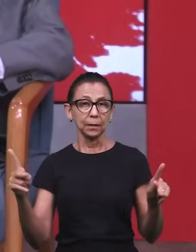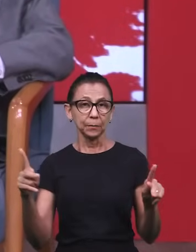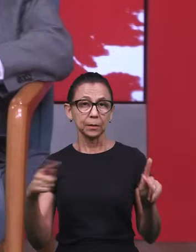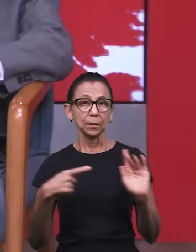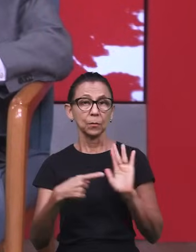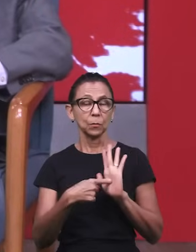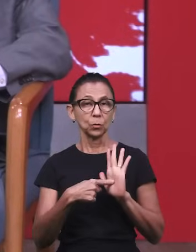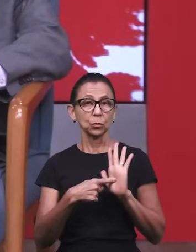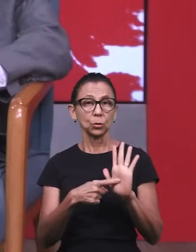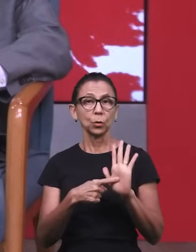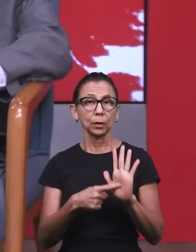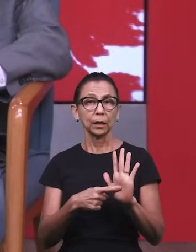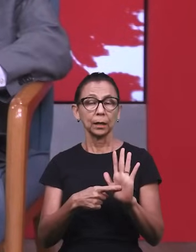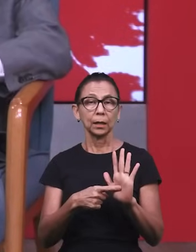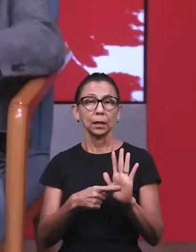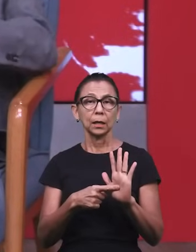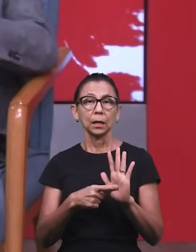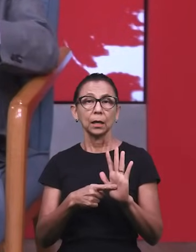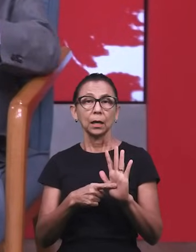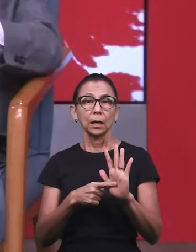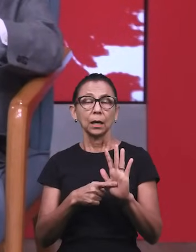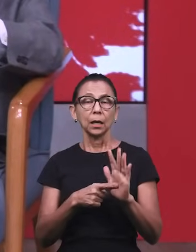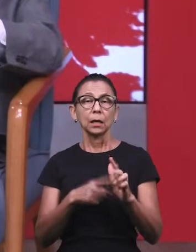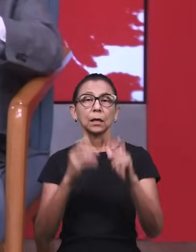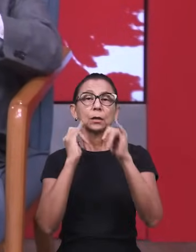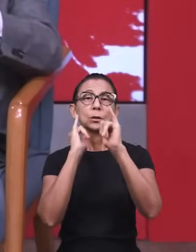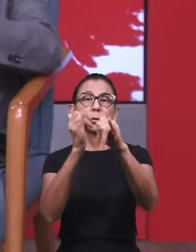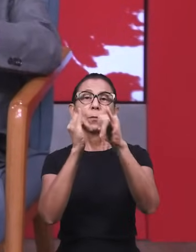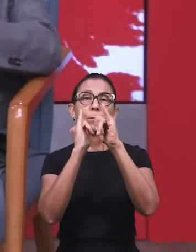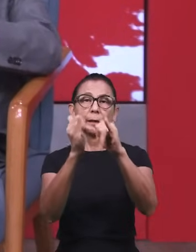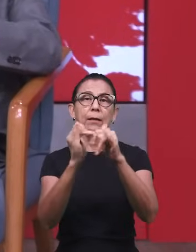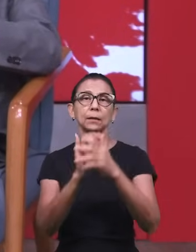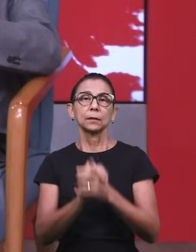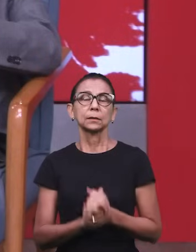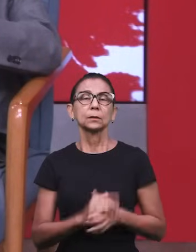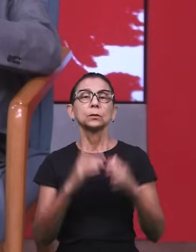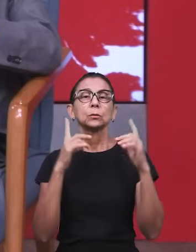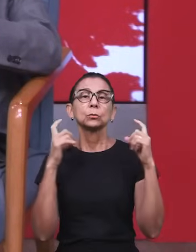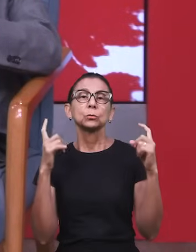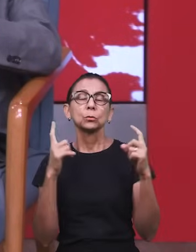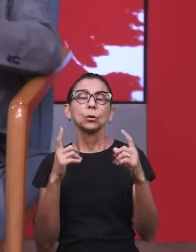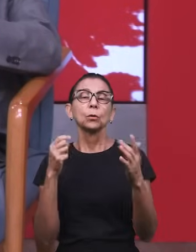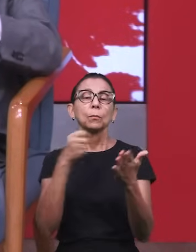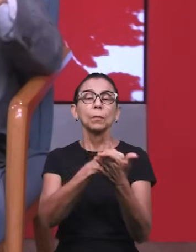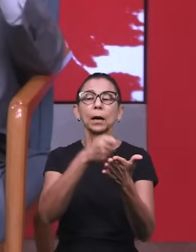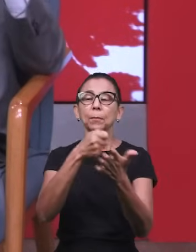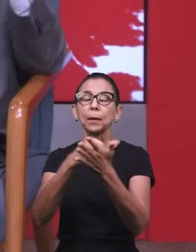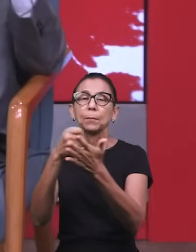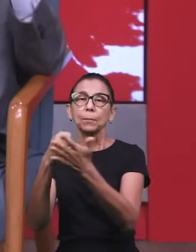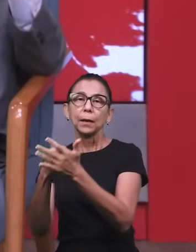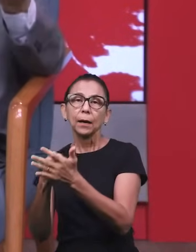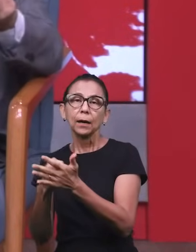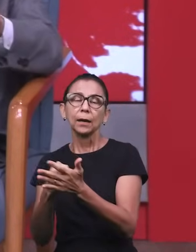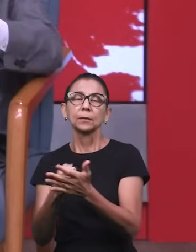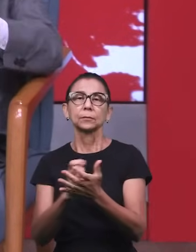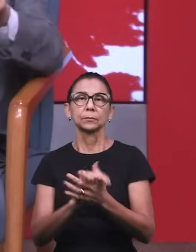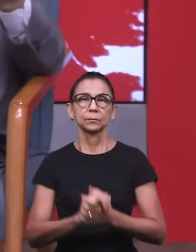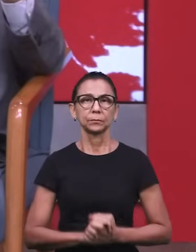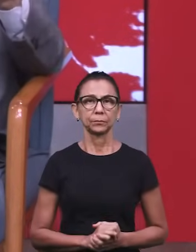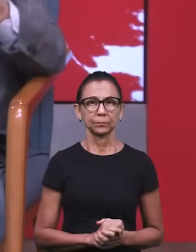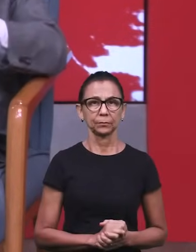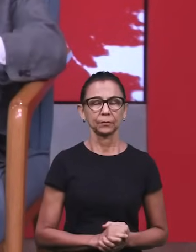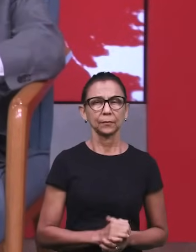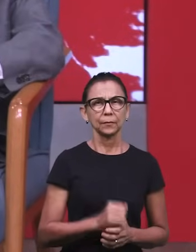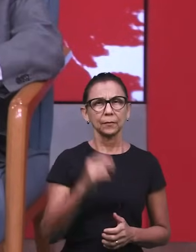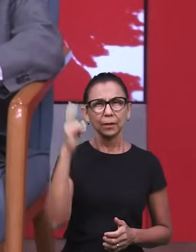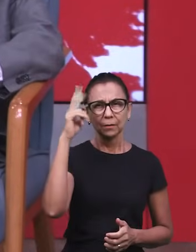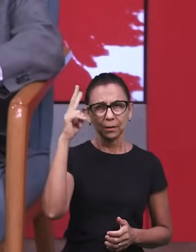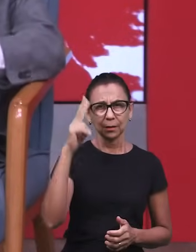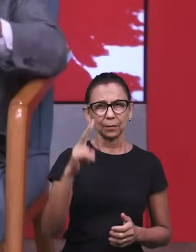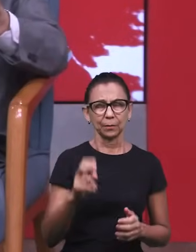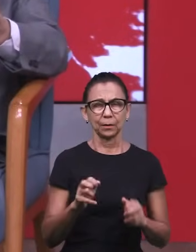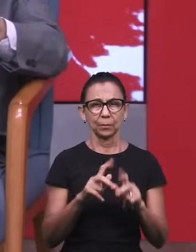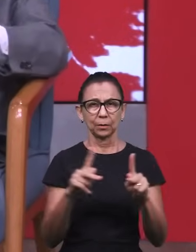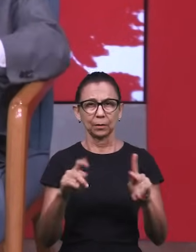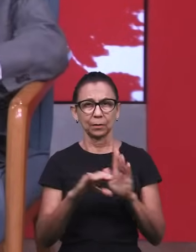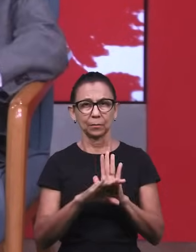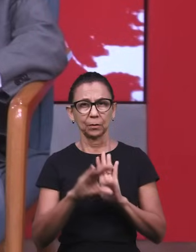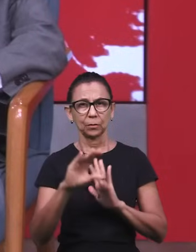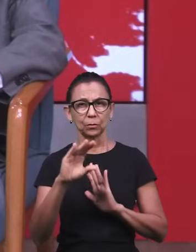Trombetas quem pode negar o cumprimento do Toque das Trombetas que está no livro de Apocalipse no